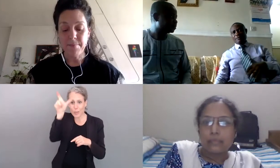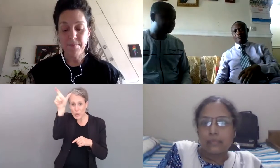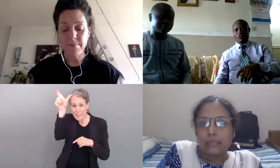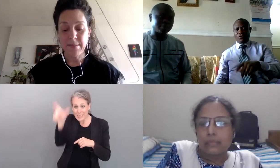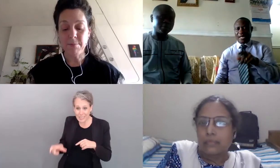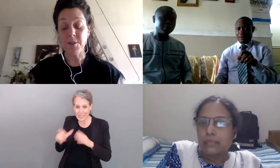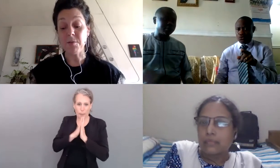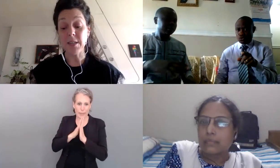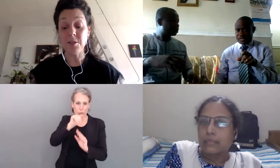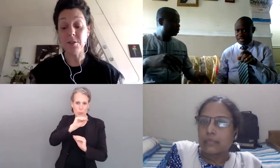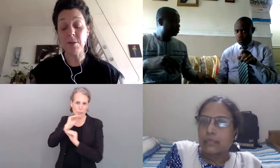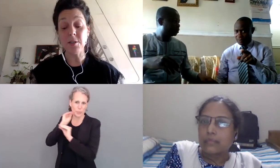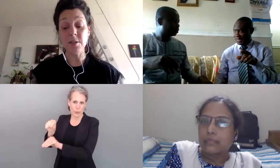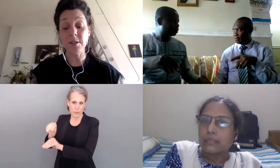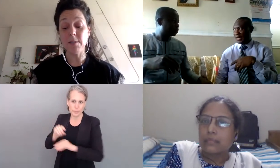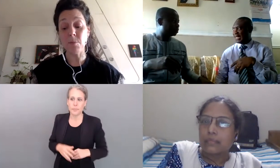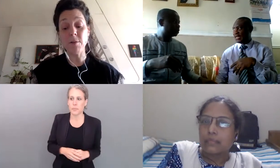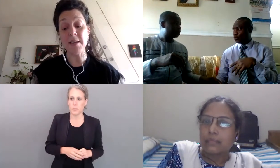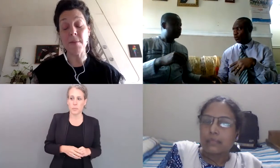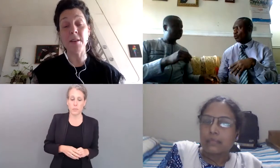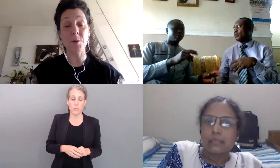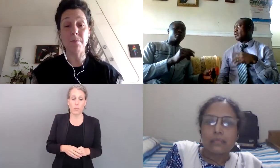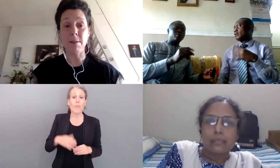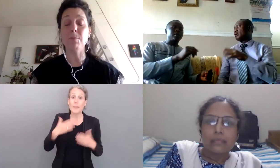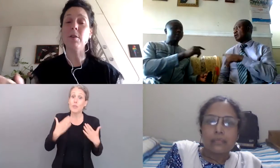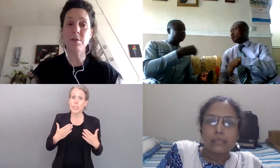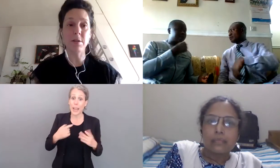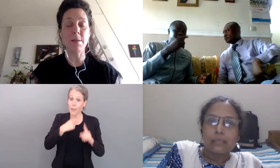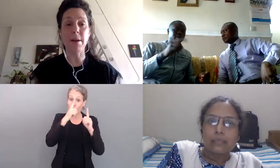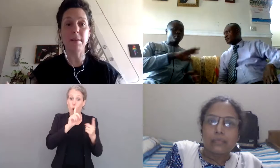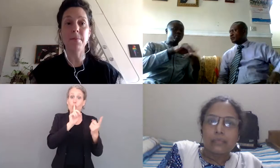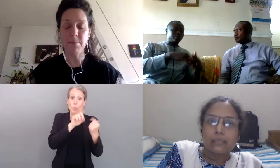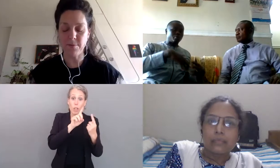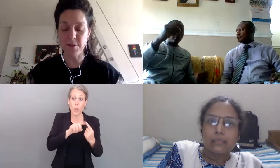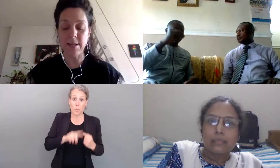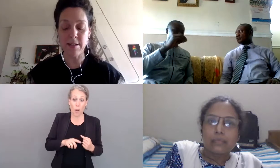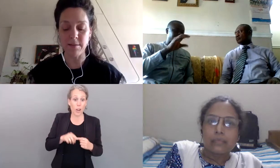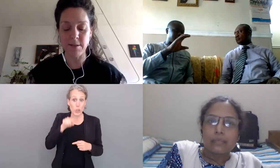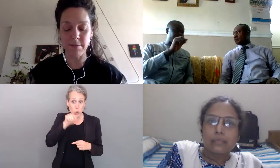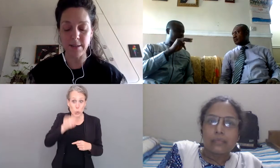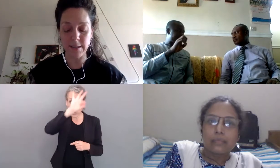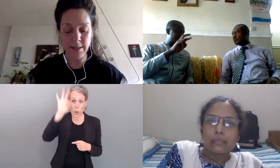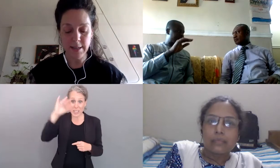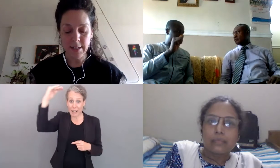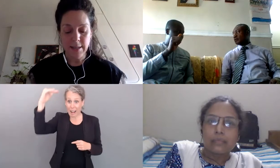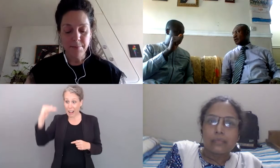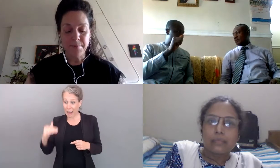evento, use el cuadro de chat para publicar preguntas que llegarán más adelante en el evento. será e. le enviaremos un correo electrónico y publicaremos una e.